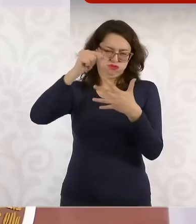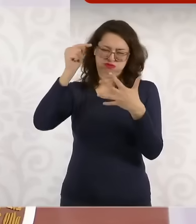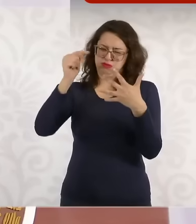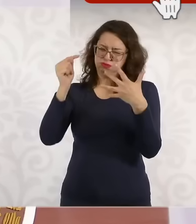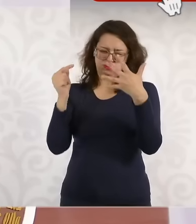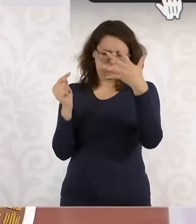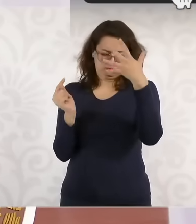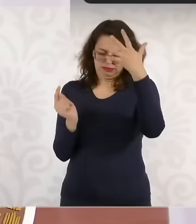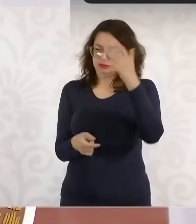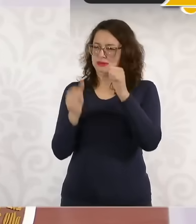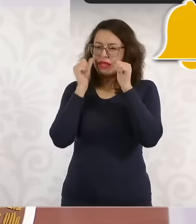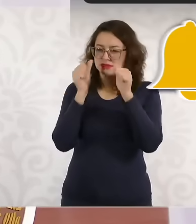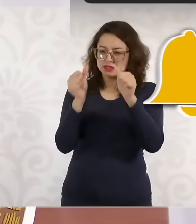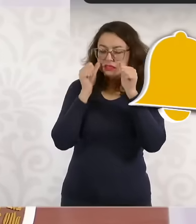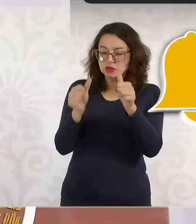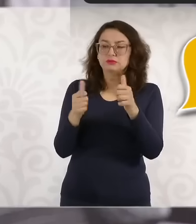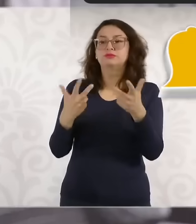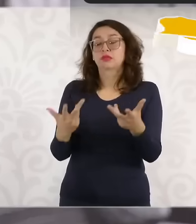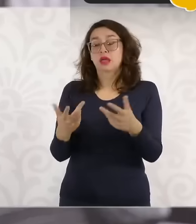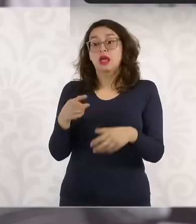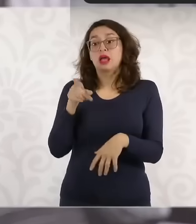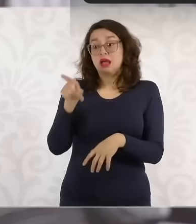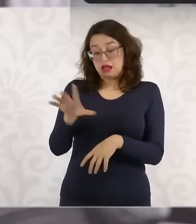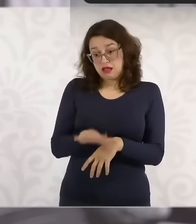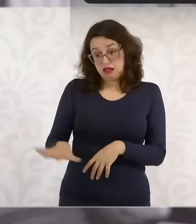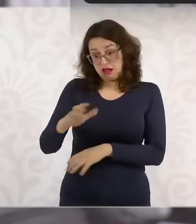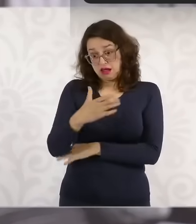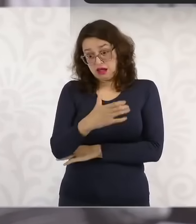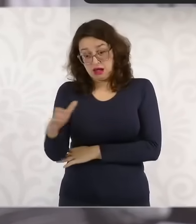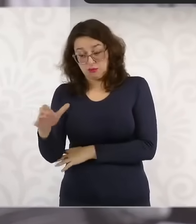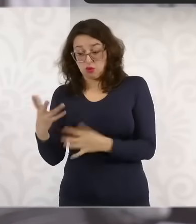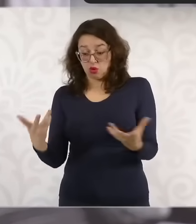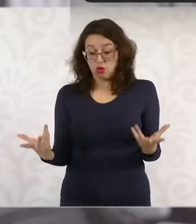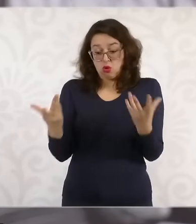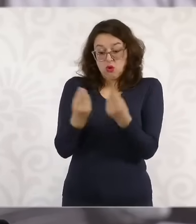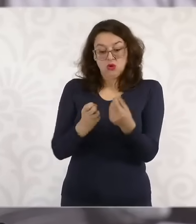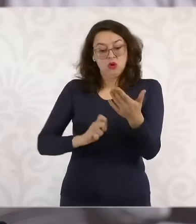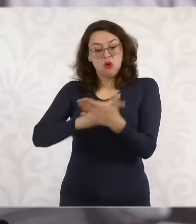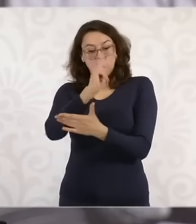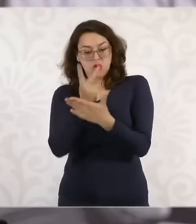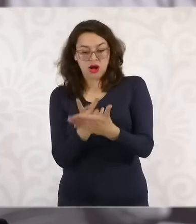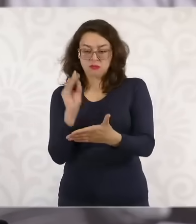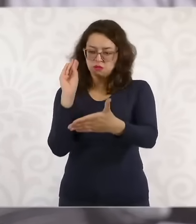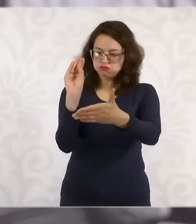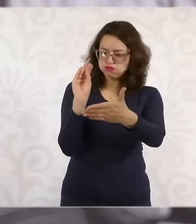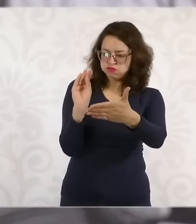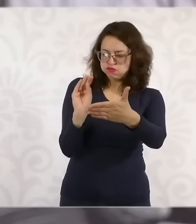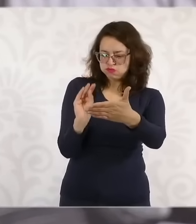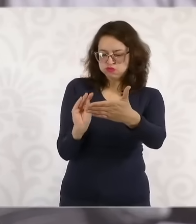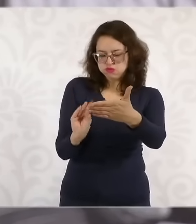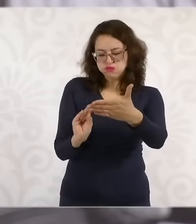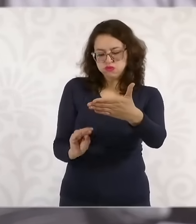que se ha venido haciendo y se ha avanzado mucho con los apoyos que se tienen en el gobierno este